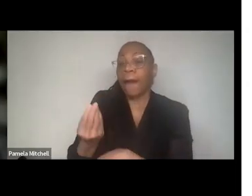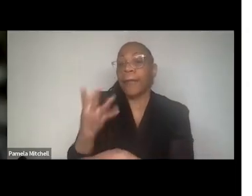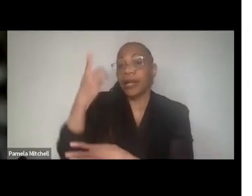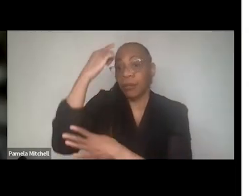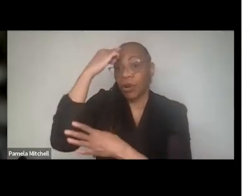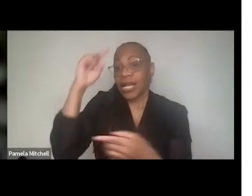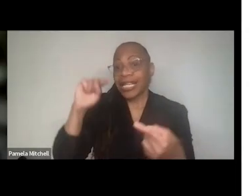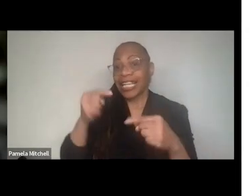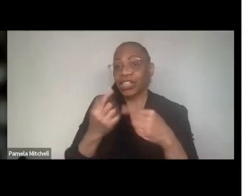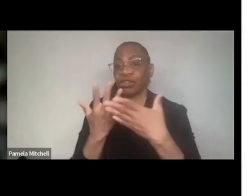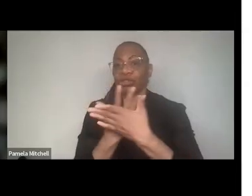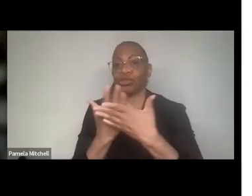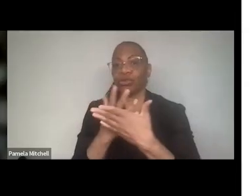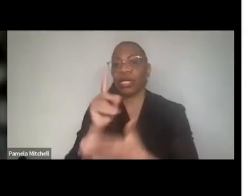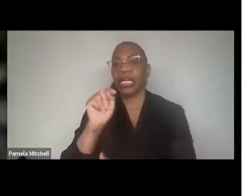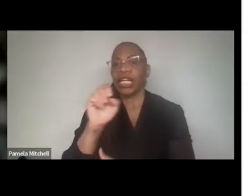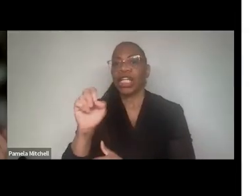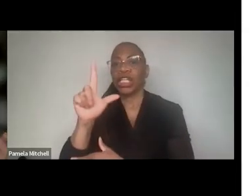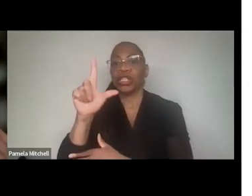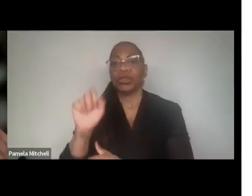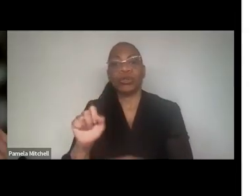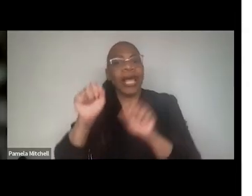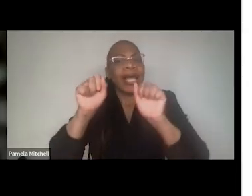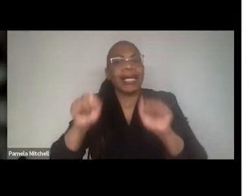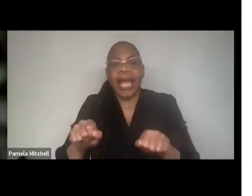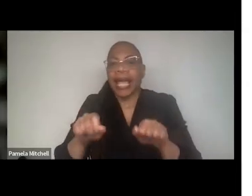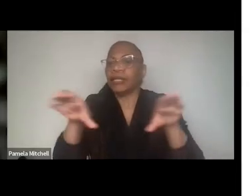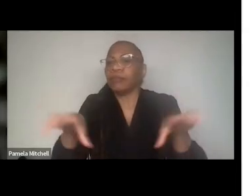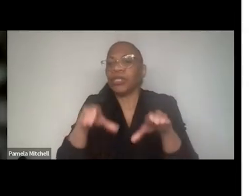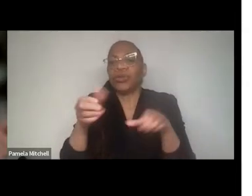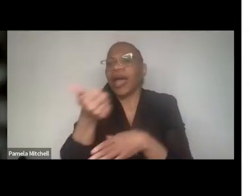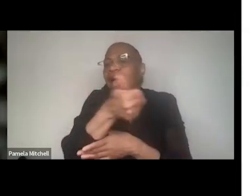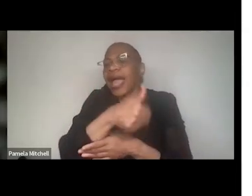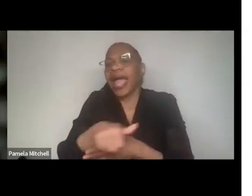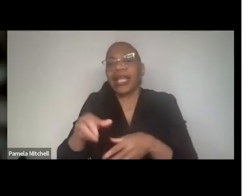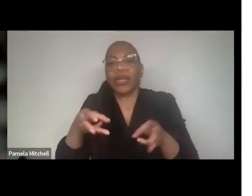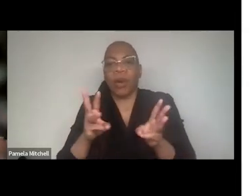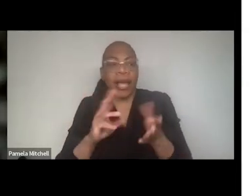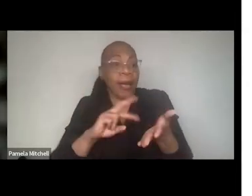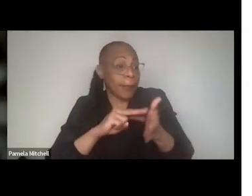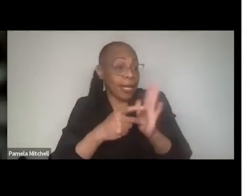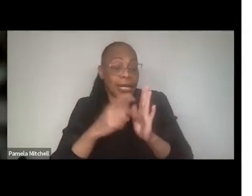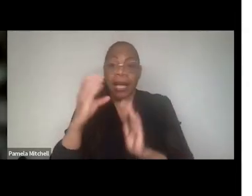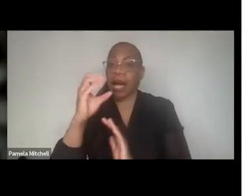que mencioné anteriormente se pueden realizar por cualquier persona que interactúe con los clientes. Puede ser un administrador de casos, un proveedor de SOAR,